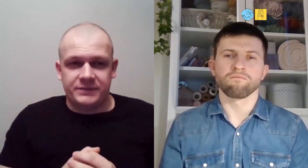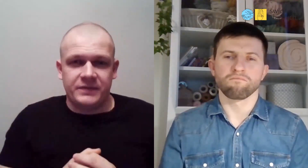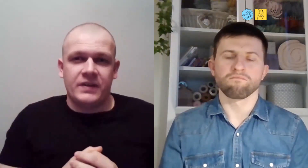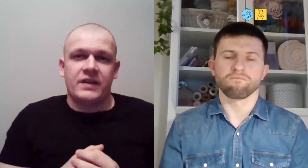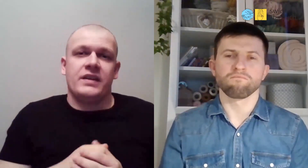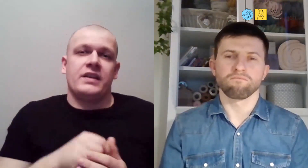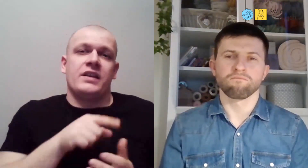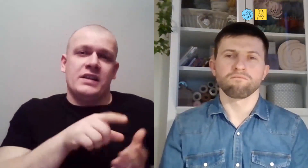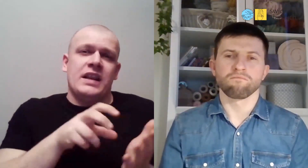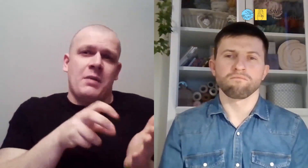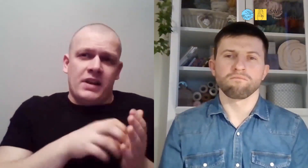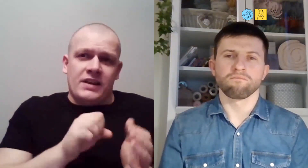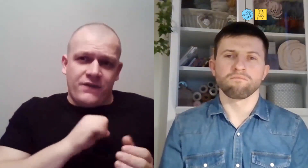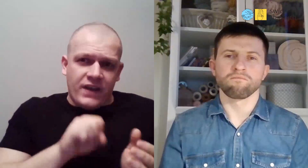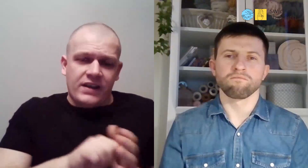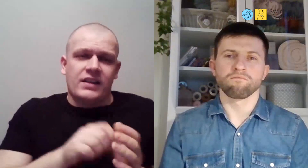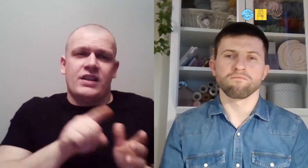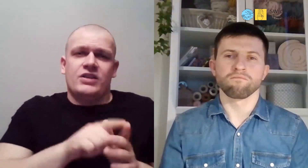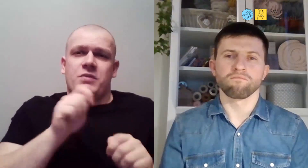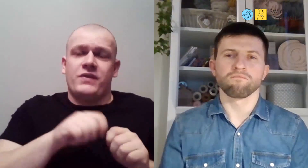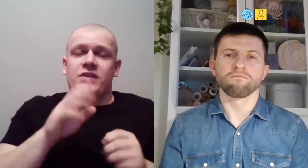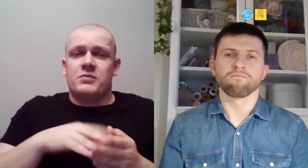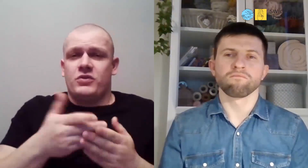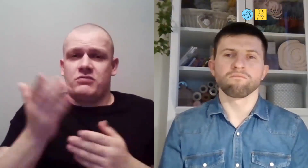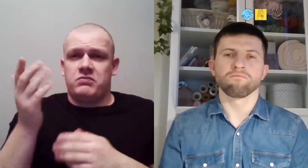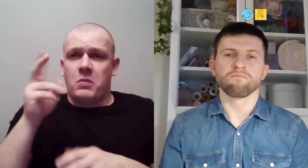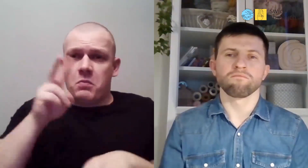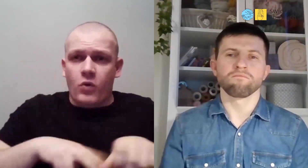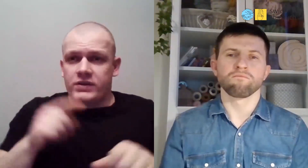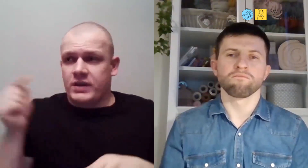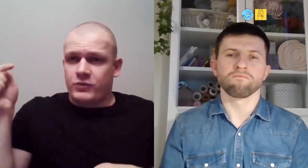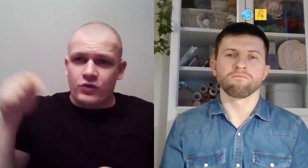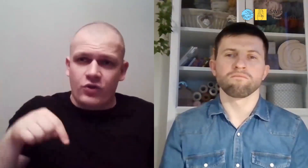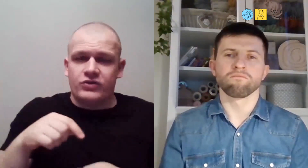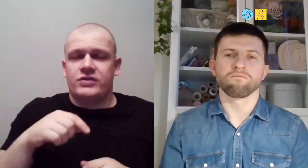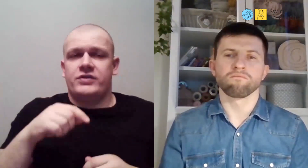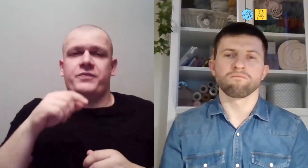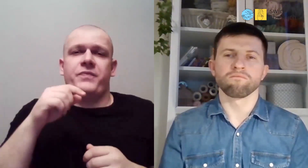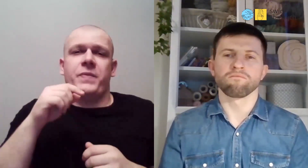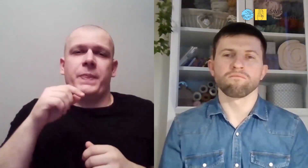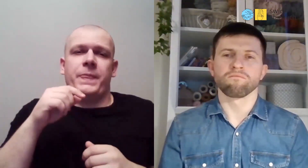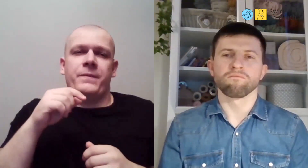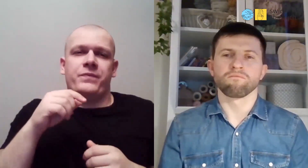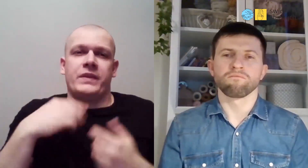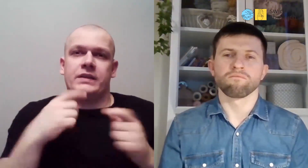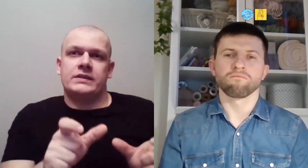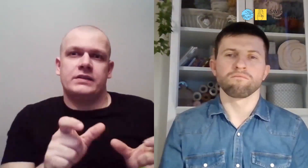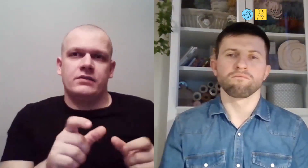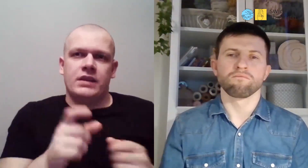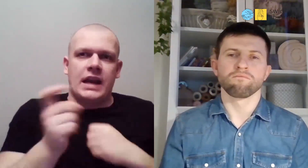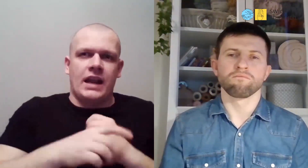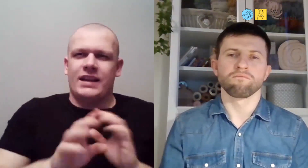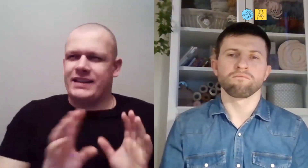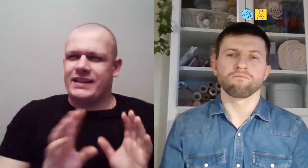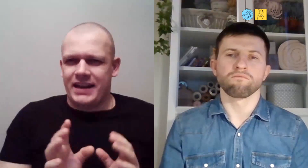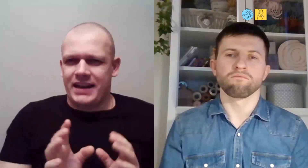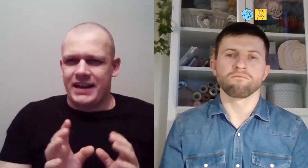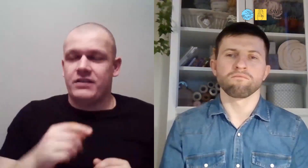Ta aplikacja to fajna sprawa, policja przychodzi do tych osób,